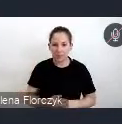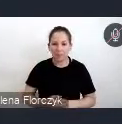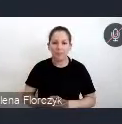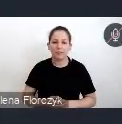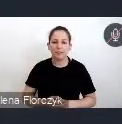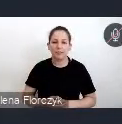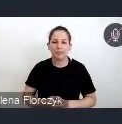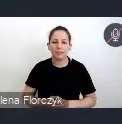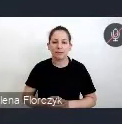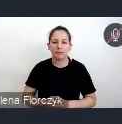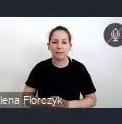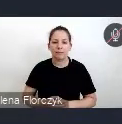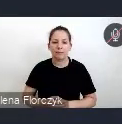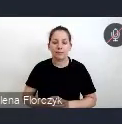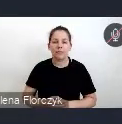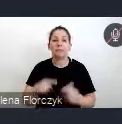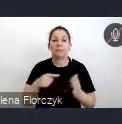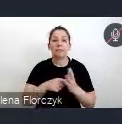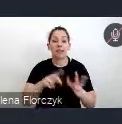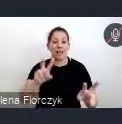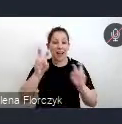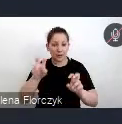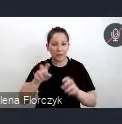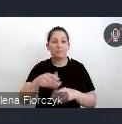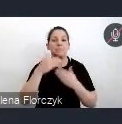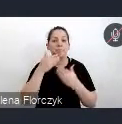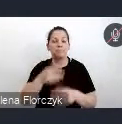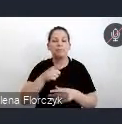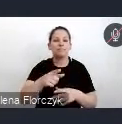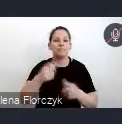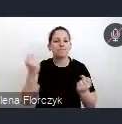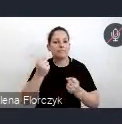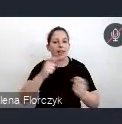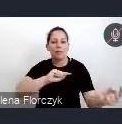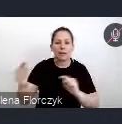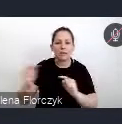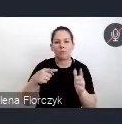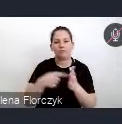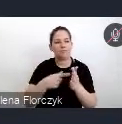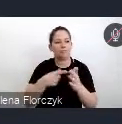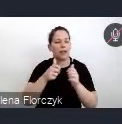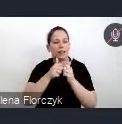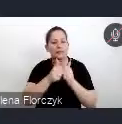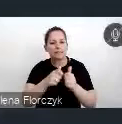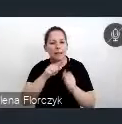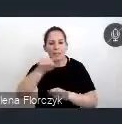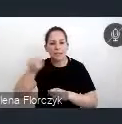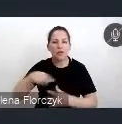Pod takim hasłem będziemy prowadzili ożywioną dyskusję na temat wyzwań, przed którymi stoją światowe miasta.